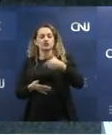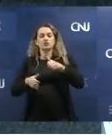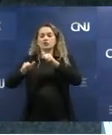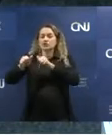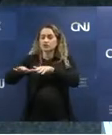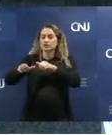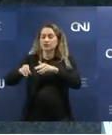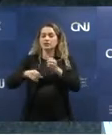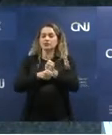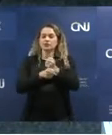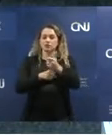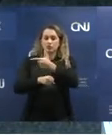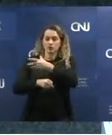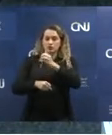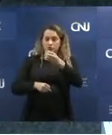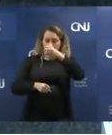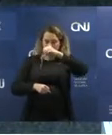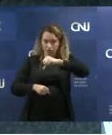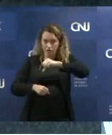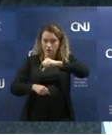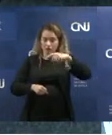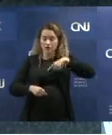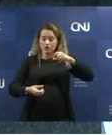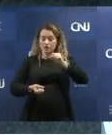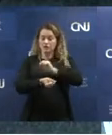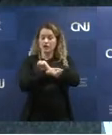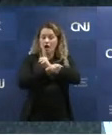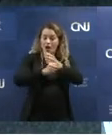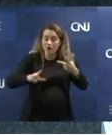Alvará de soltura expedido em 26 de agosto de 2019.